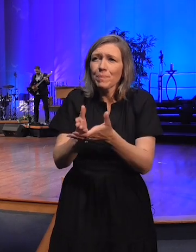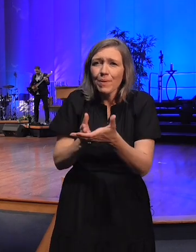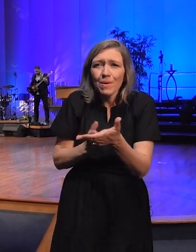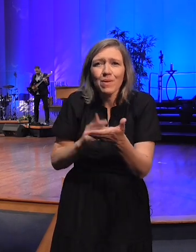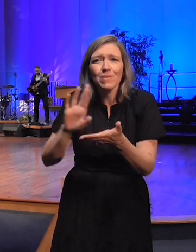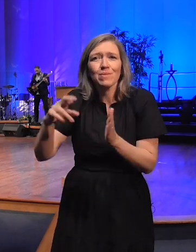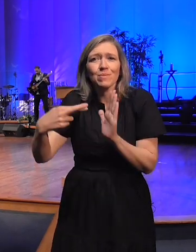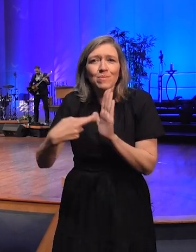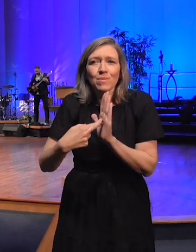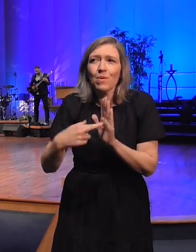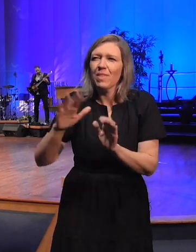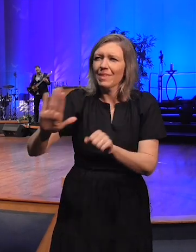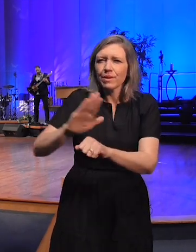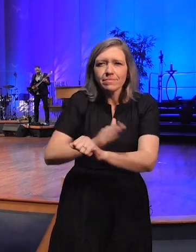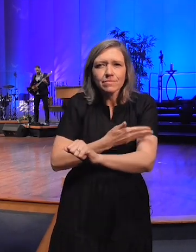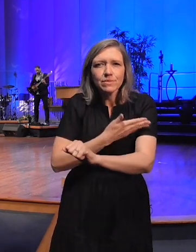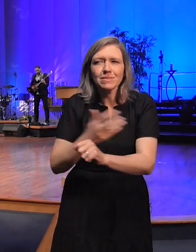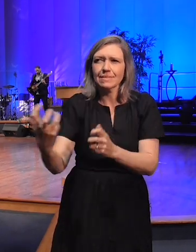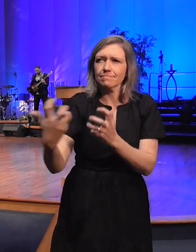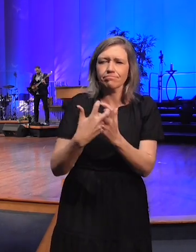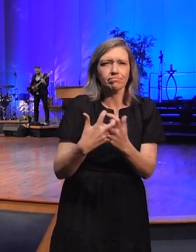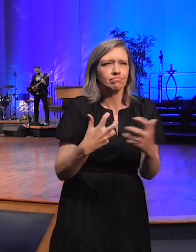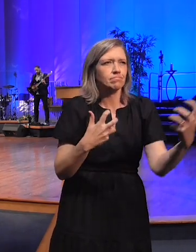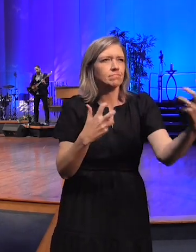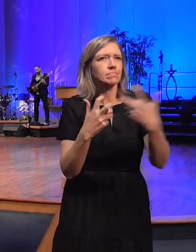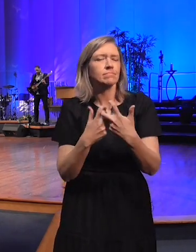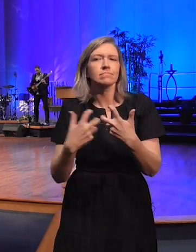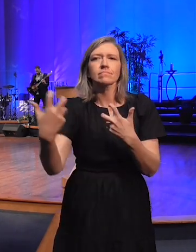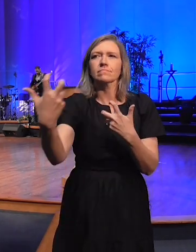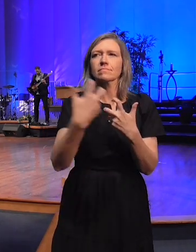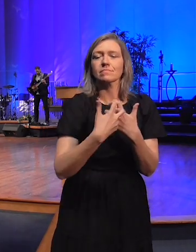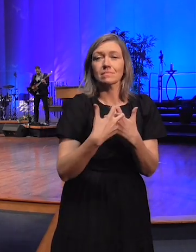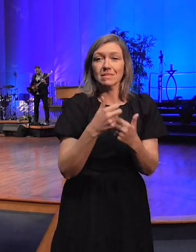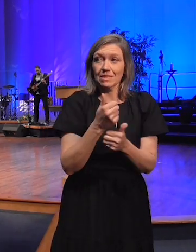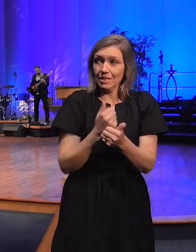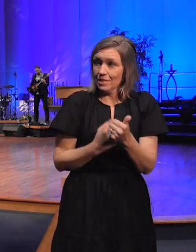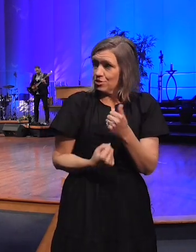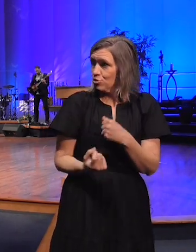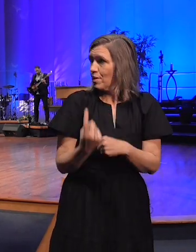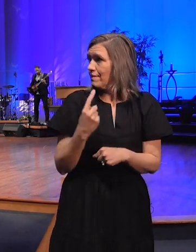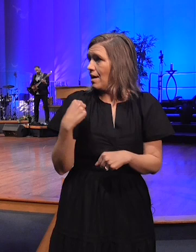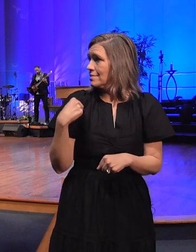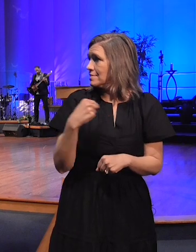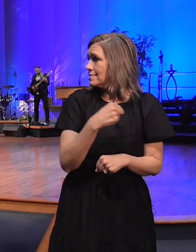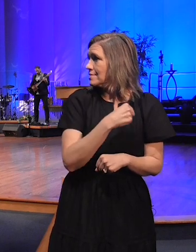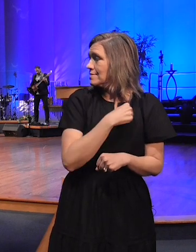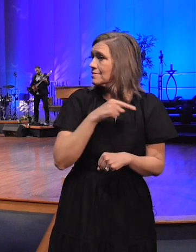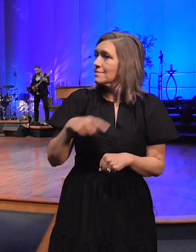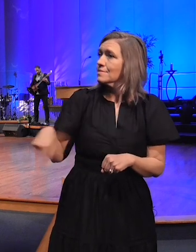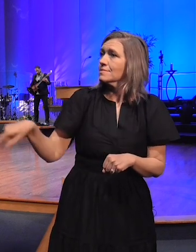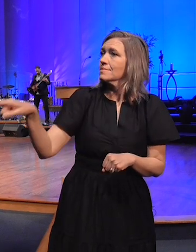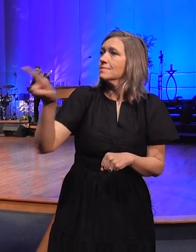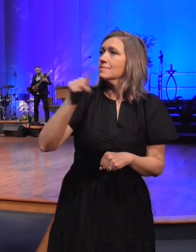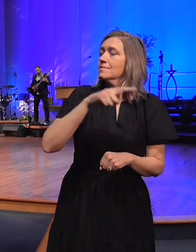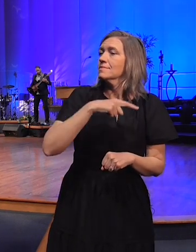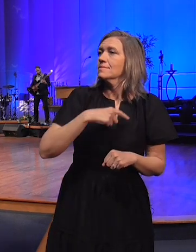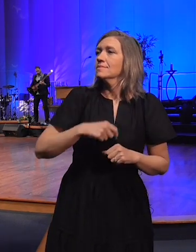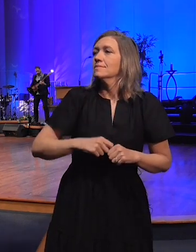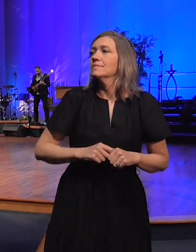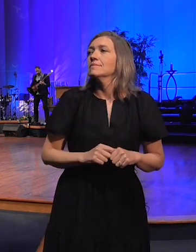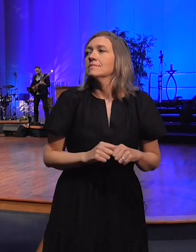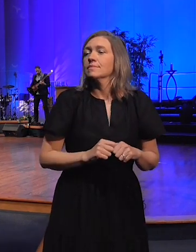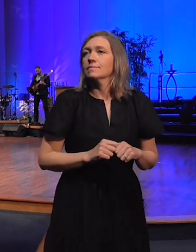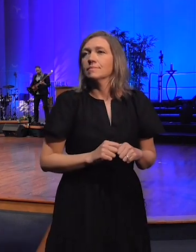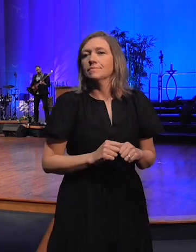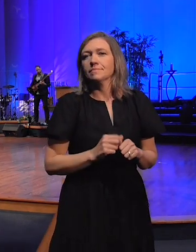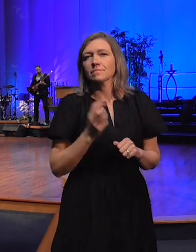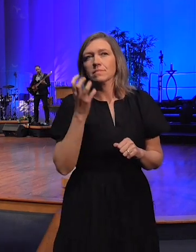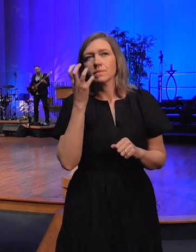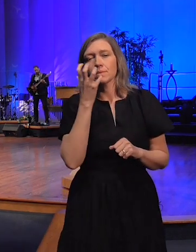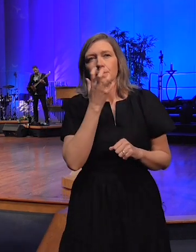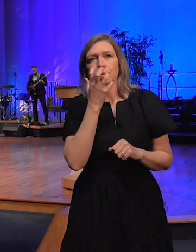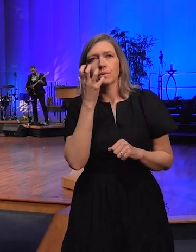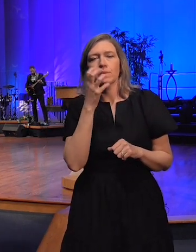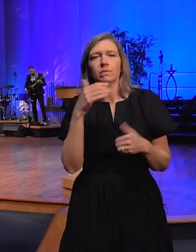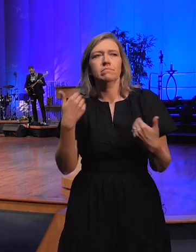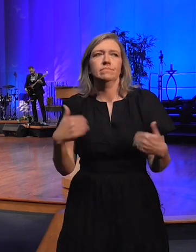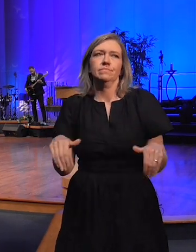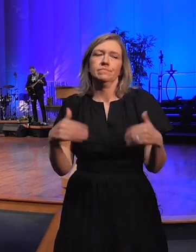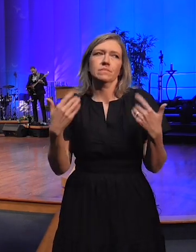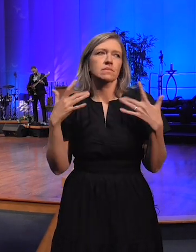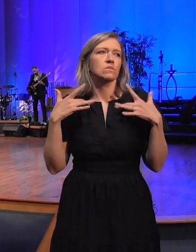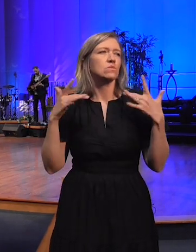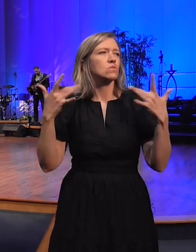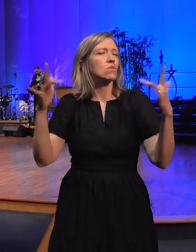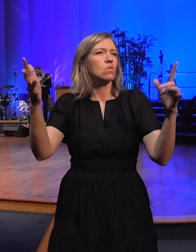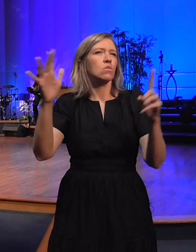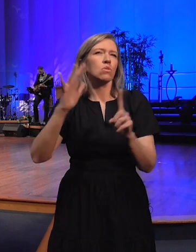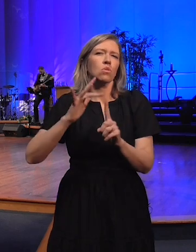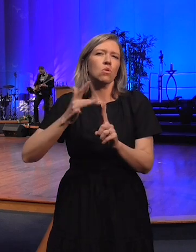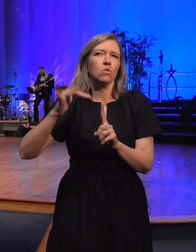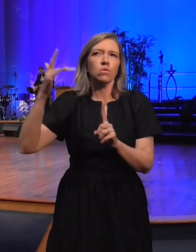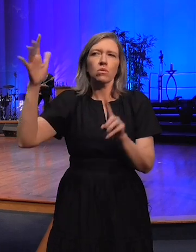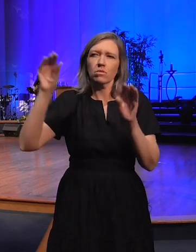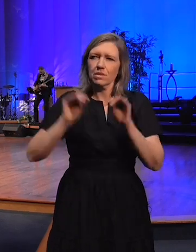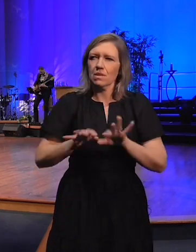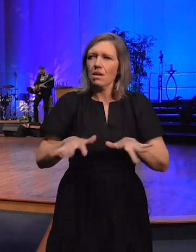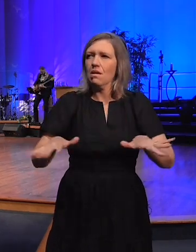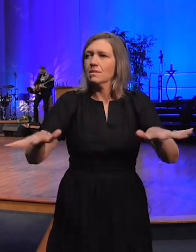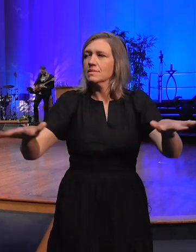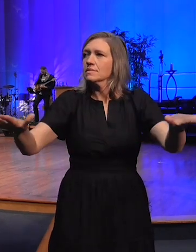melodías en cada uno de nosotros, oh, es [Música]